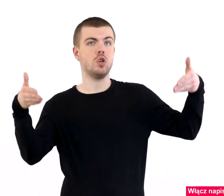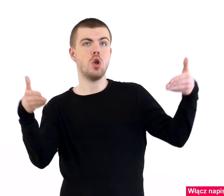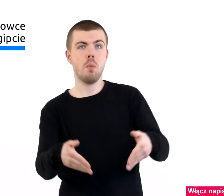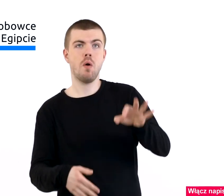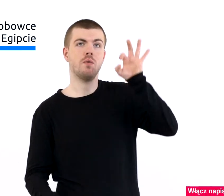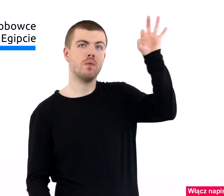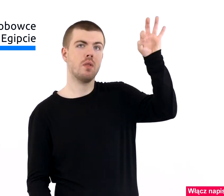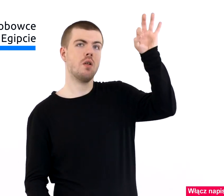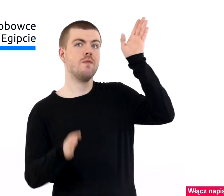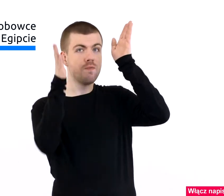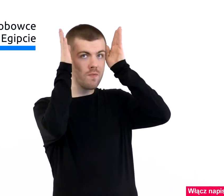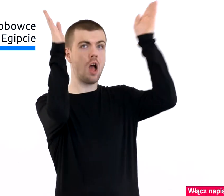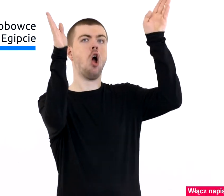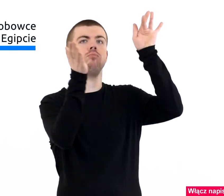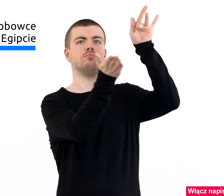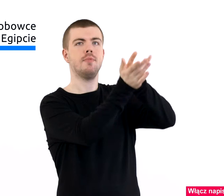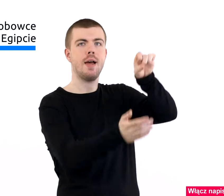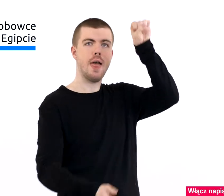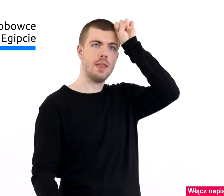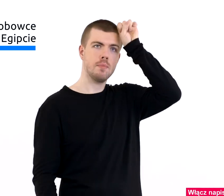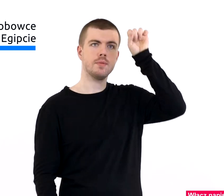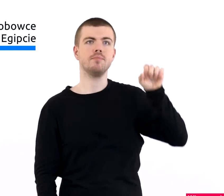Grobowce faraonów w Egipcie